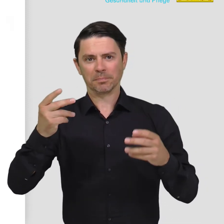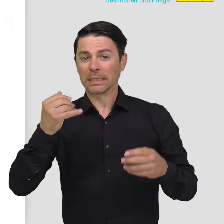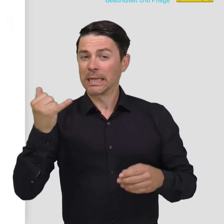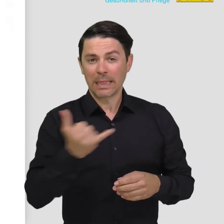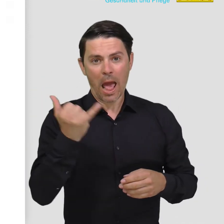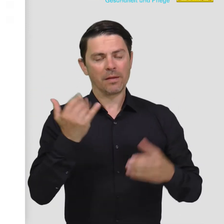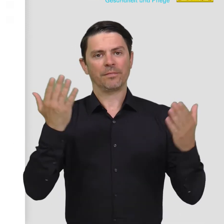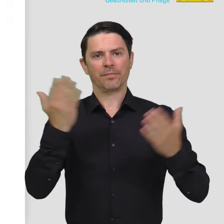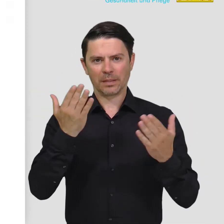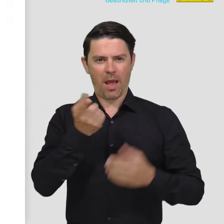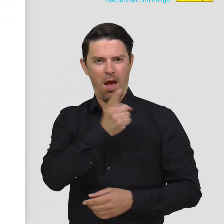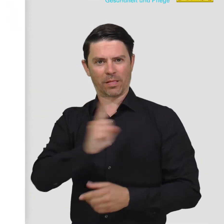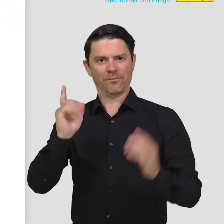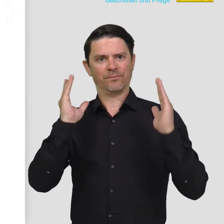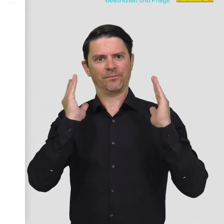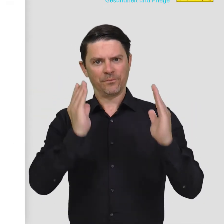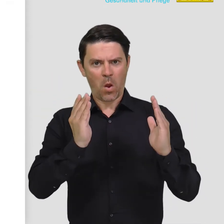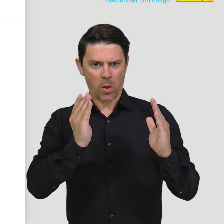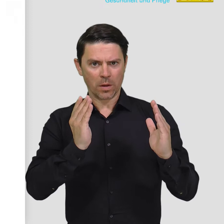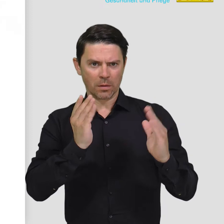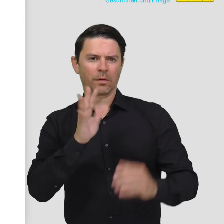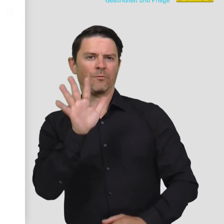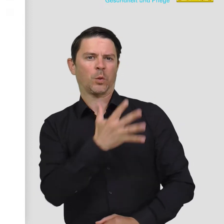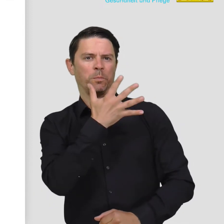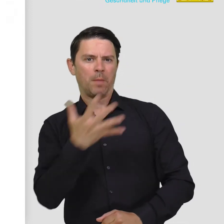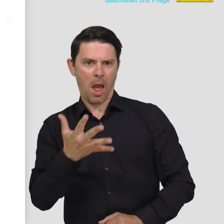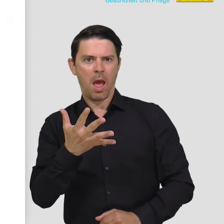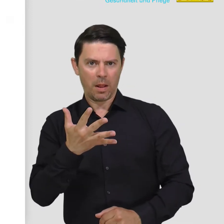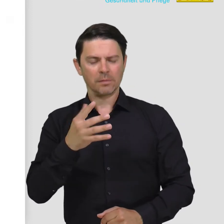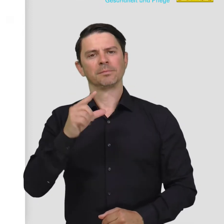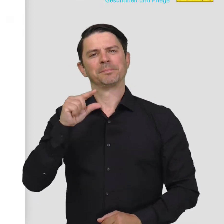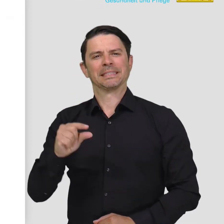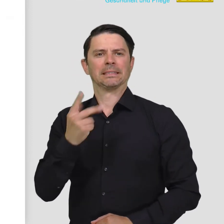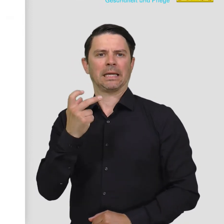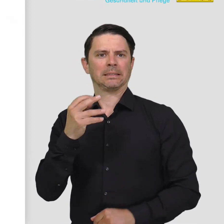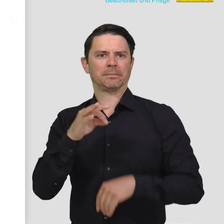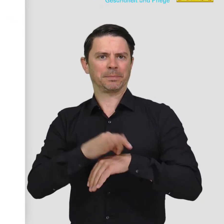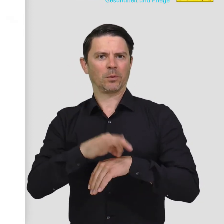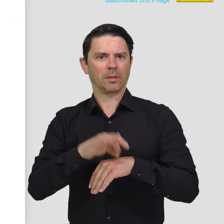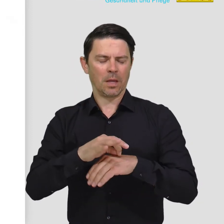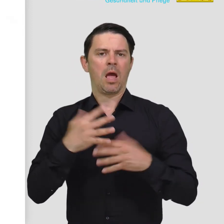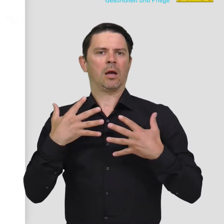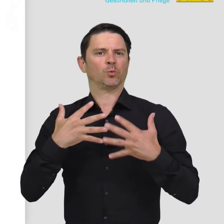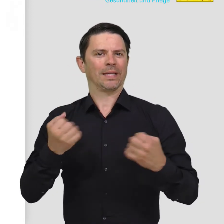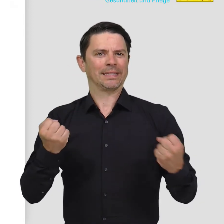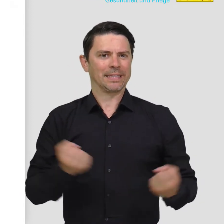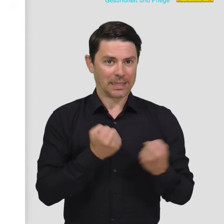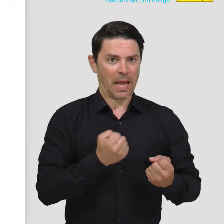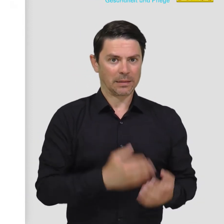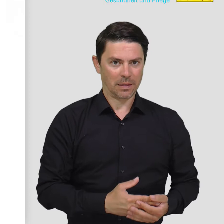Idealerweise schaffen Sie dann fünfmal pro Woche ein Ausdauertraining von mindestens 30 Minuten